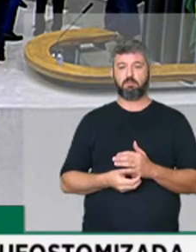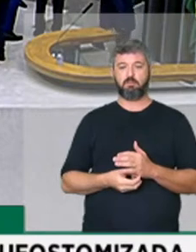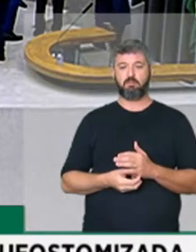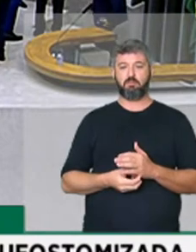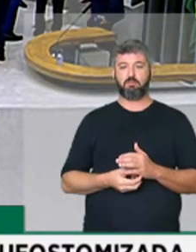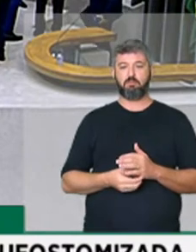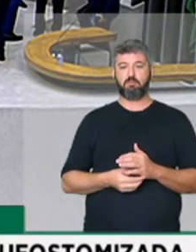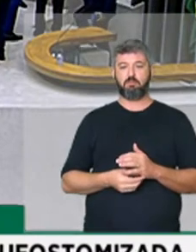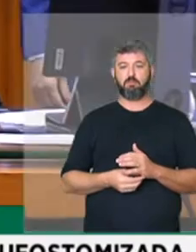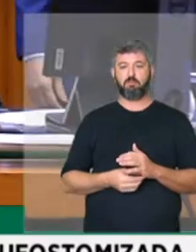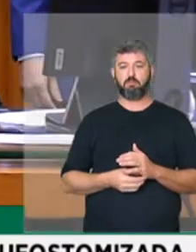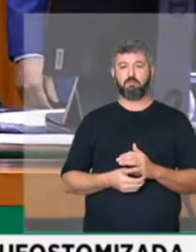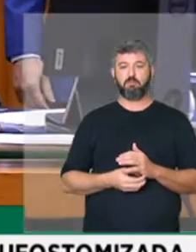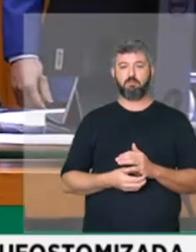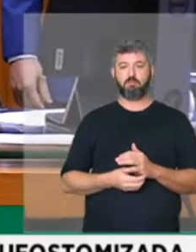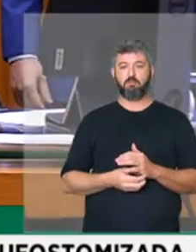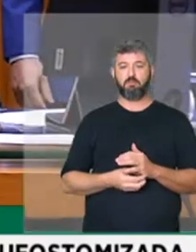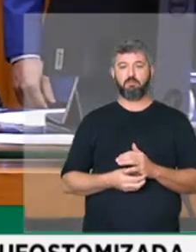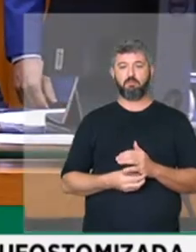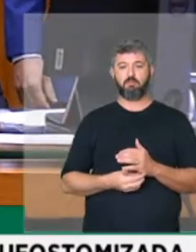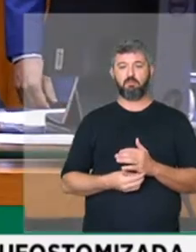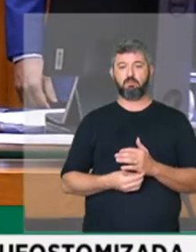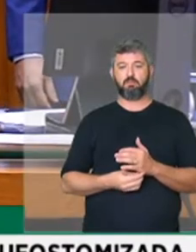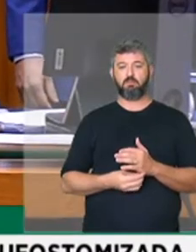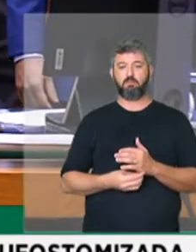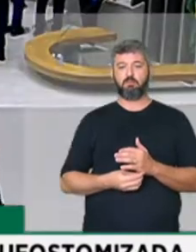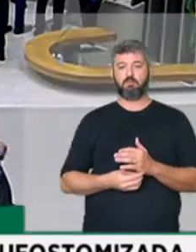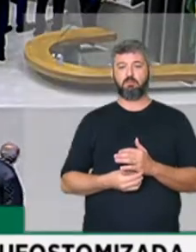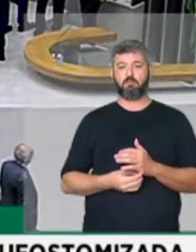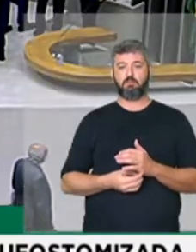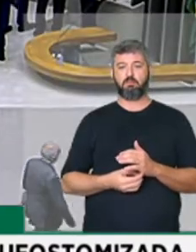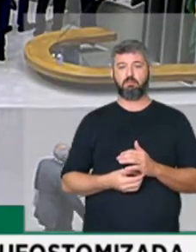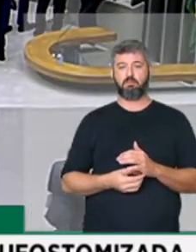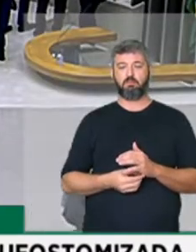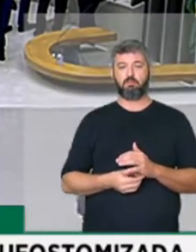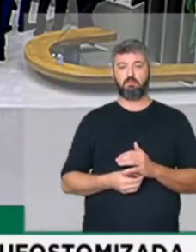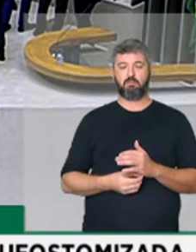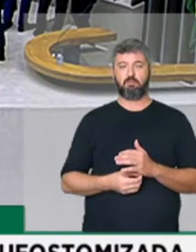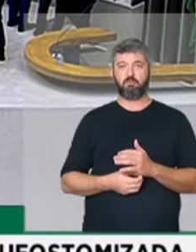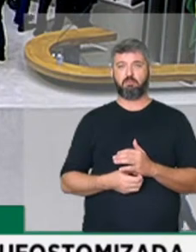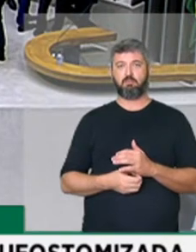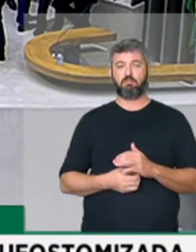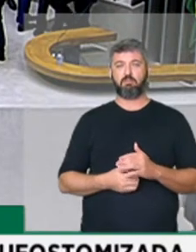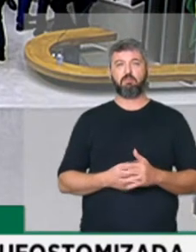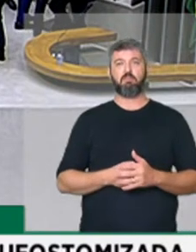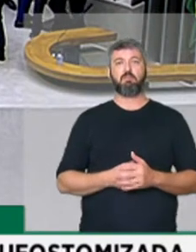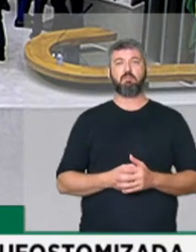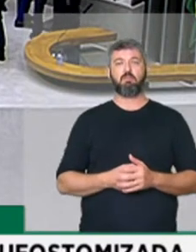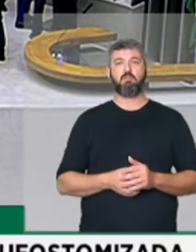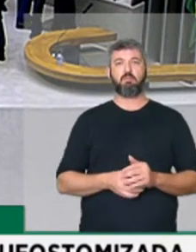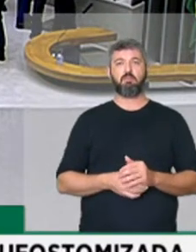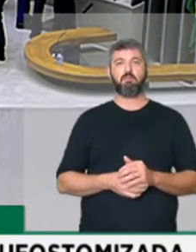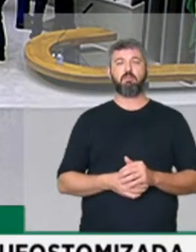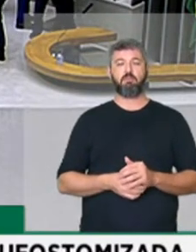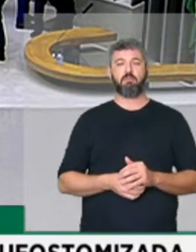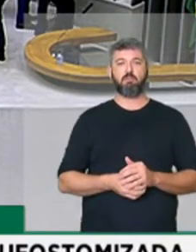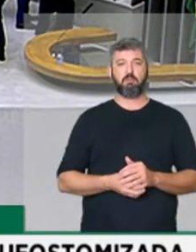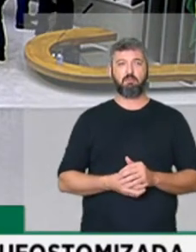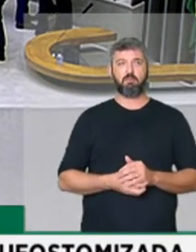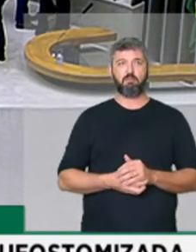REQUER NOS TERMOS DO ARTIGO 178 COMBINADO COM ARTIGO 17 INCISO 11 ° E 157 PARÁGRAFO TERCEIRO. PRA ENCAMINHAR A